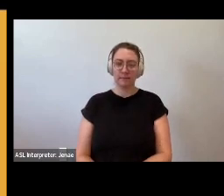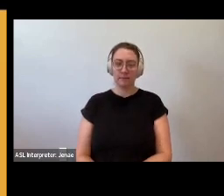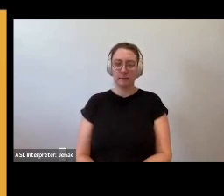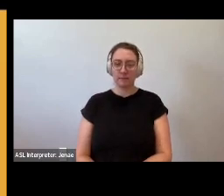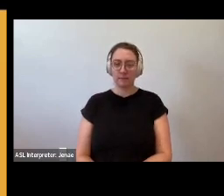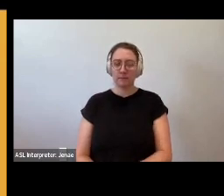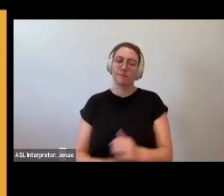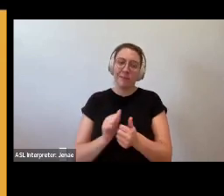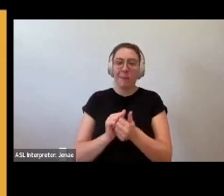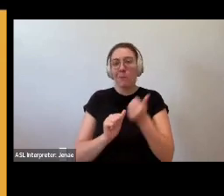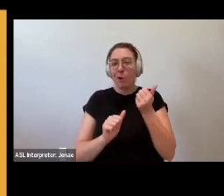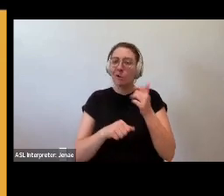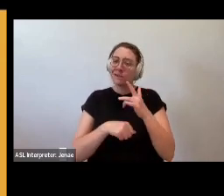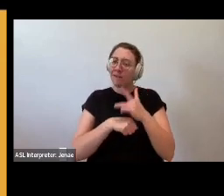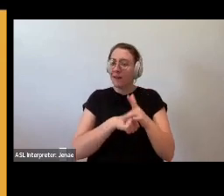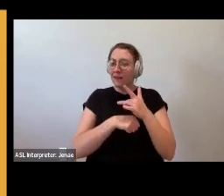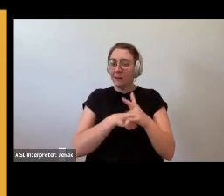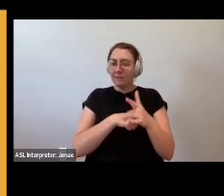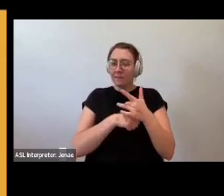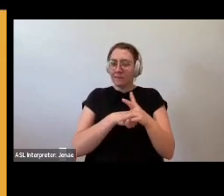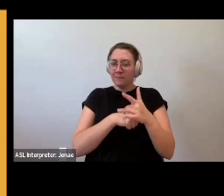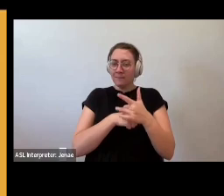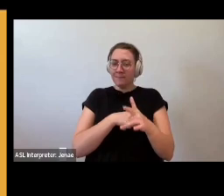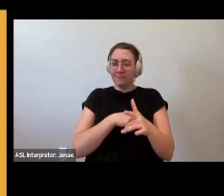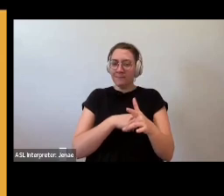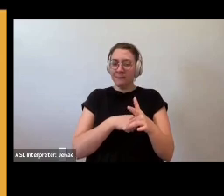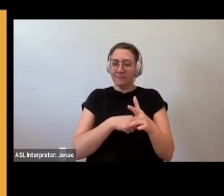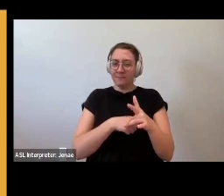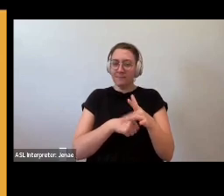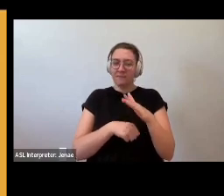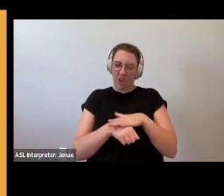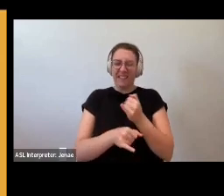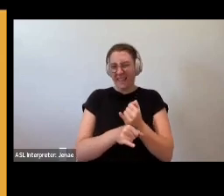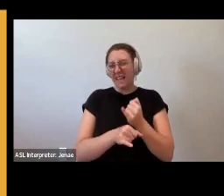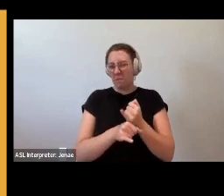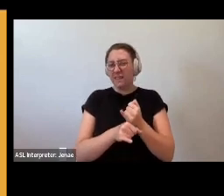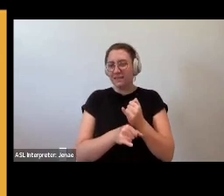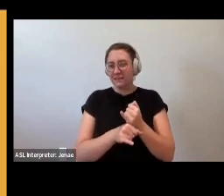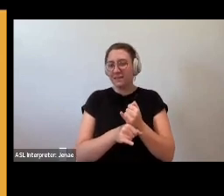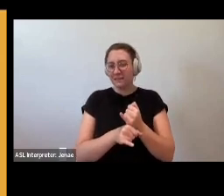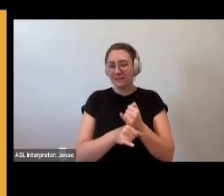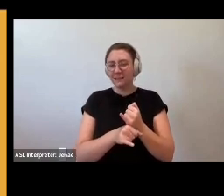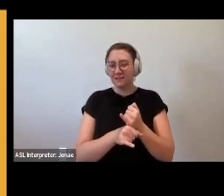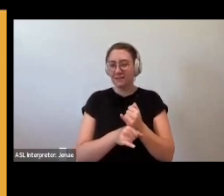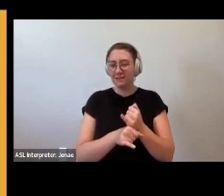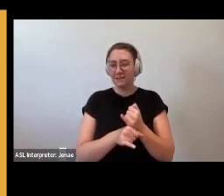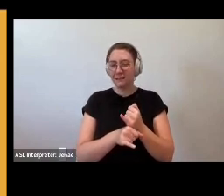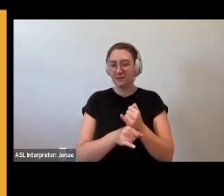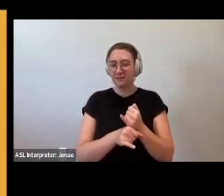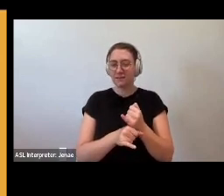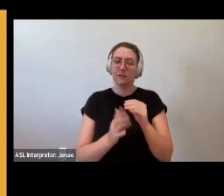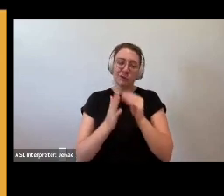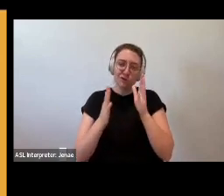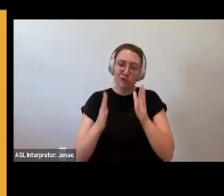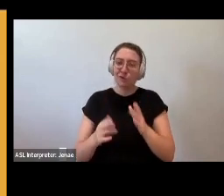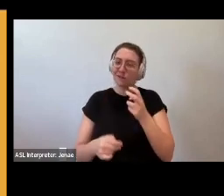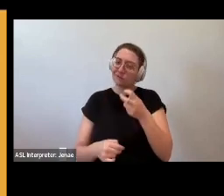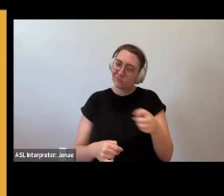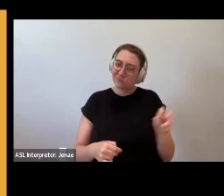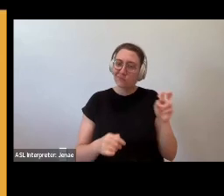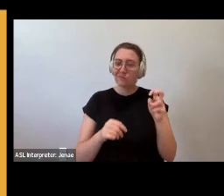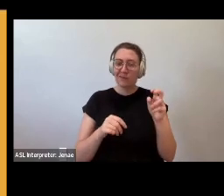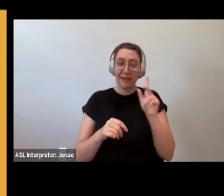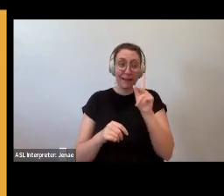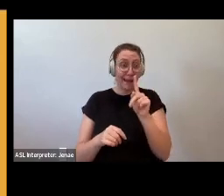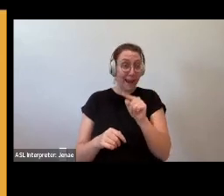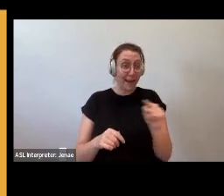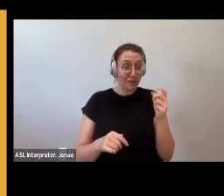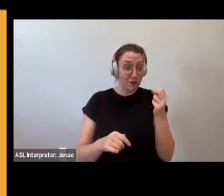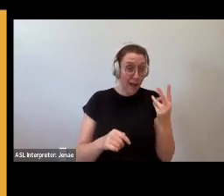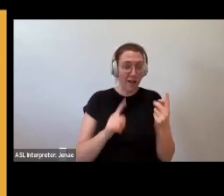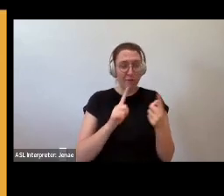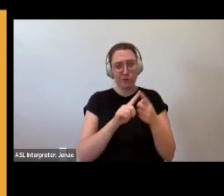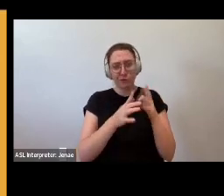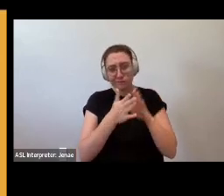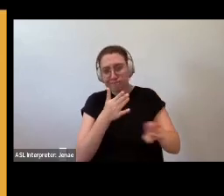disponibles en los campus. A medida que los estudiantes pasan de K12 a la educación secundaria,